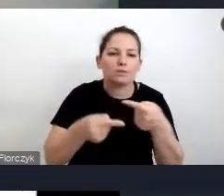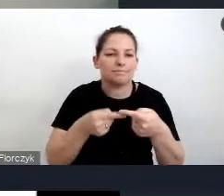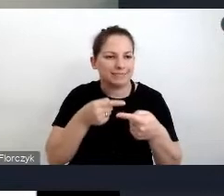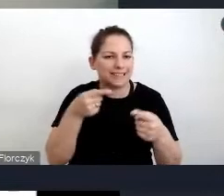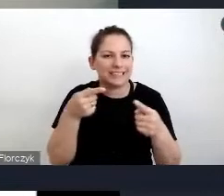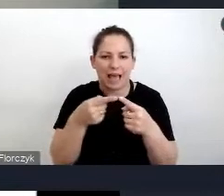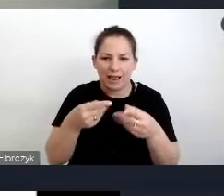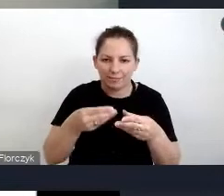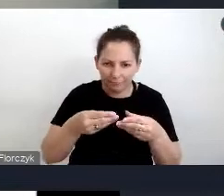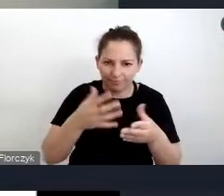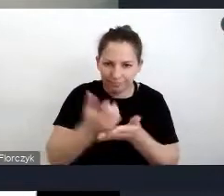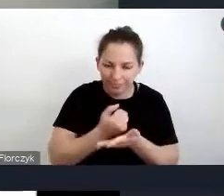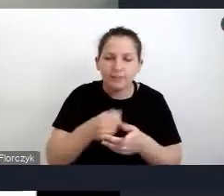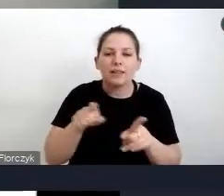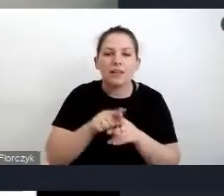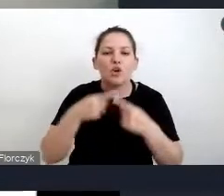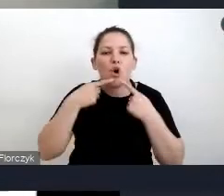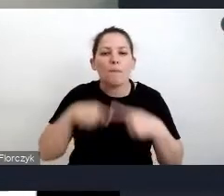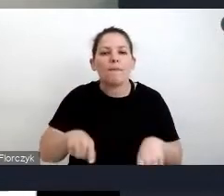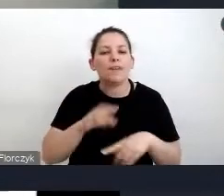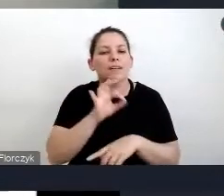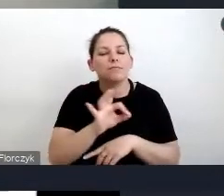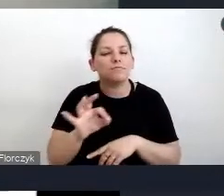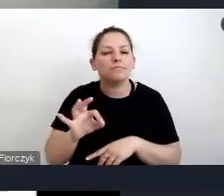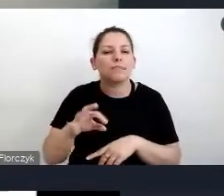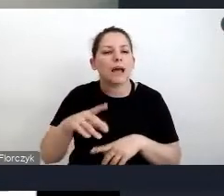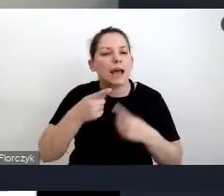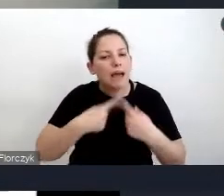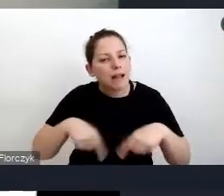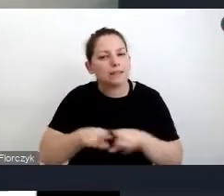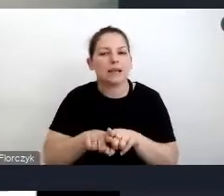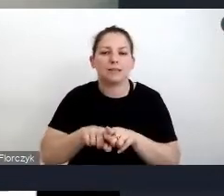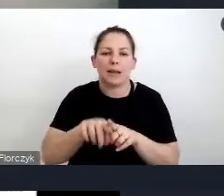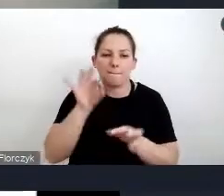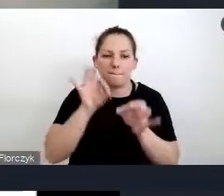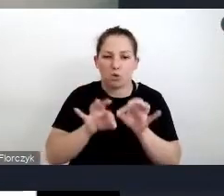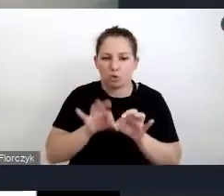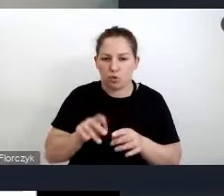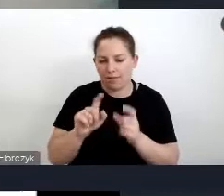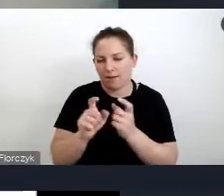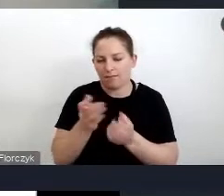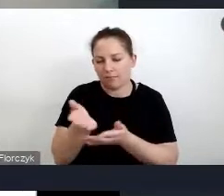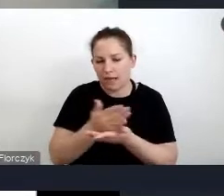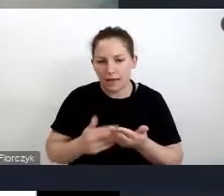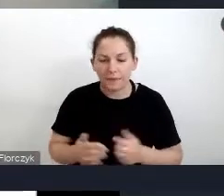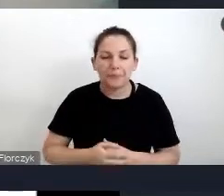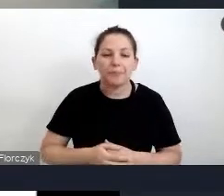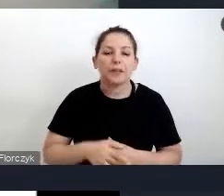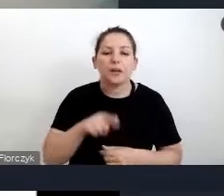oraz w przyjmowaniu odpowiedzialności za ich realizację przez poszczególne kraje. Lokalizacja Celów ONZ związana jest zatem